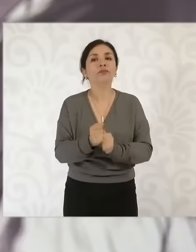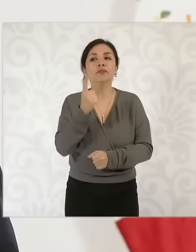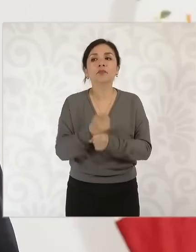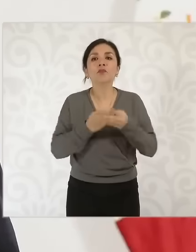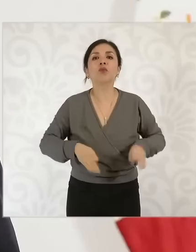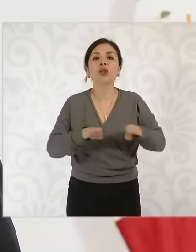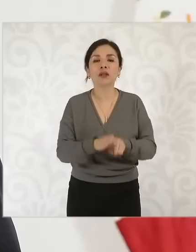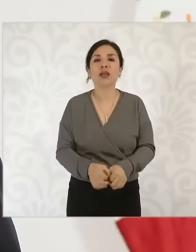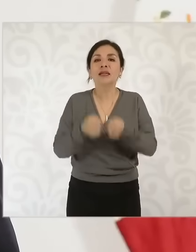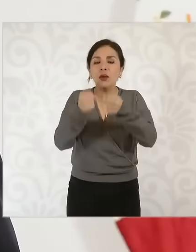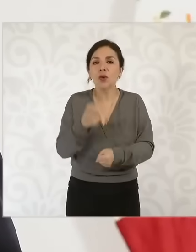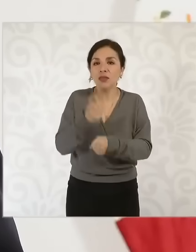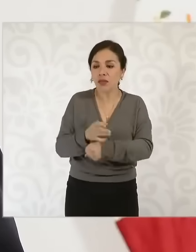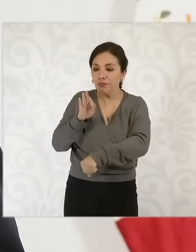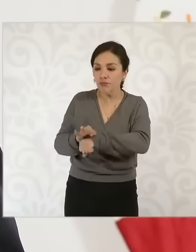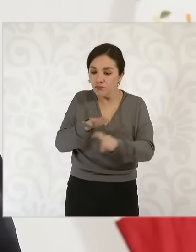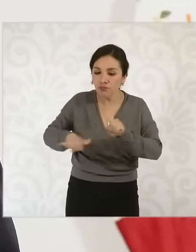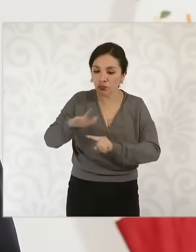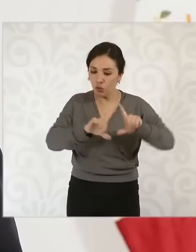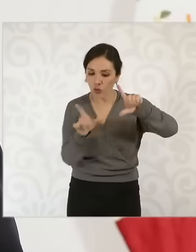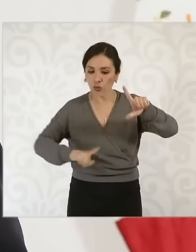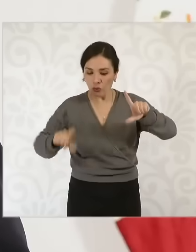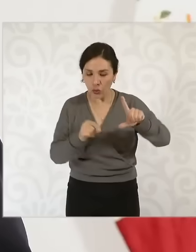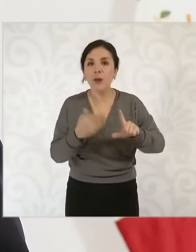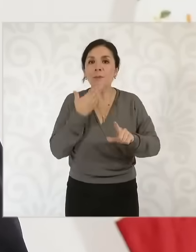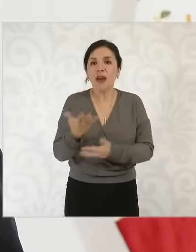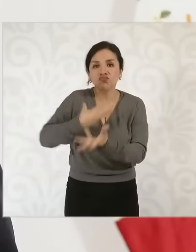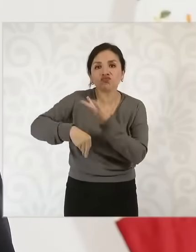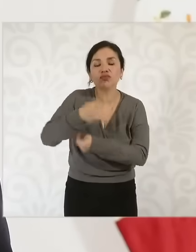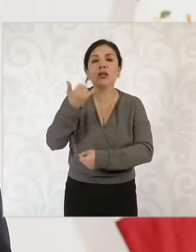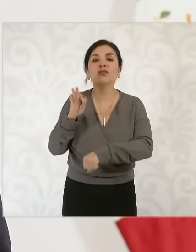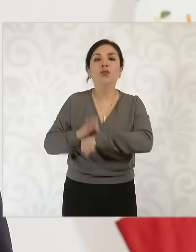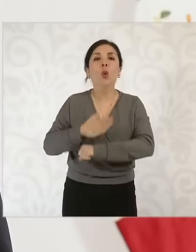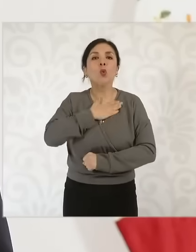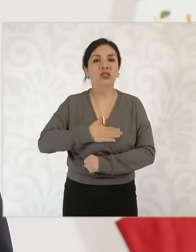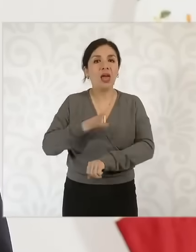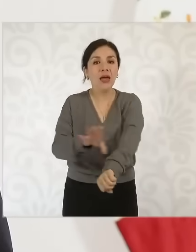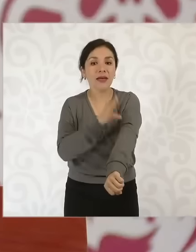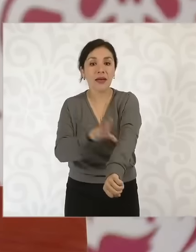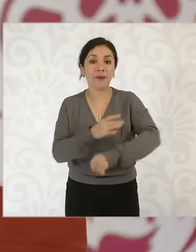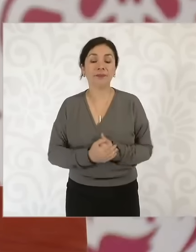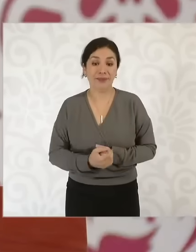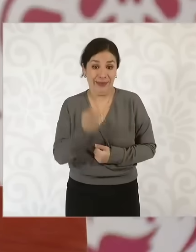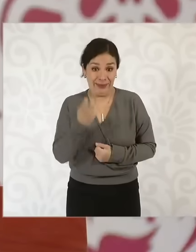seguridad, sustentabilidad y justicia energética. Fundamentalmente la estrategia está basada en